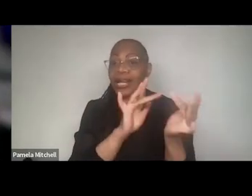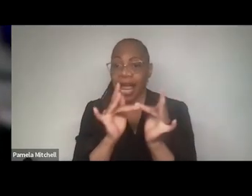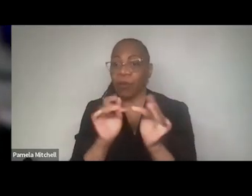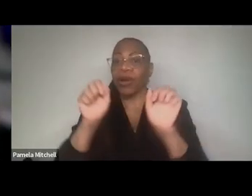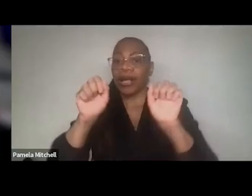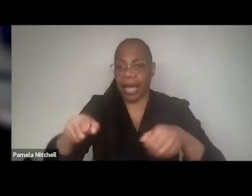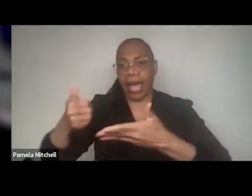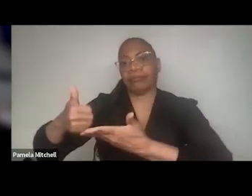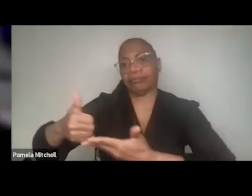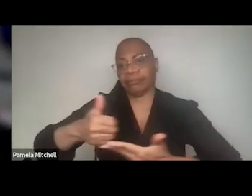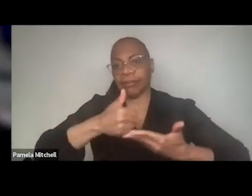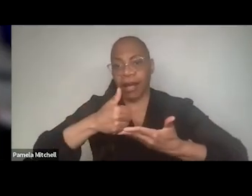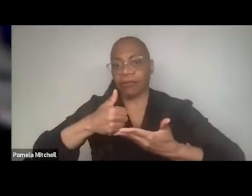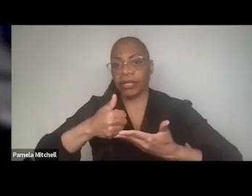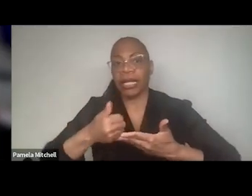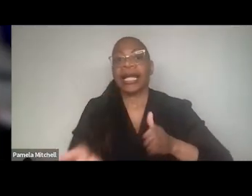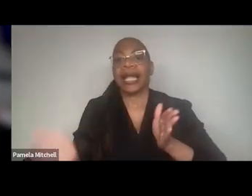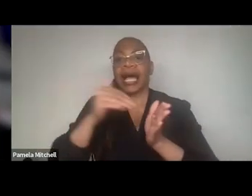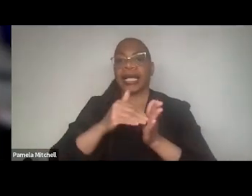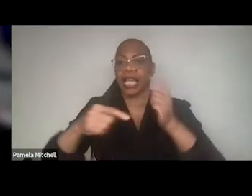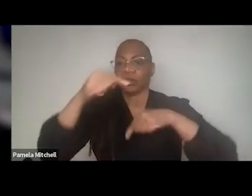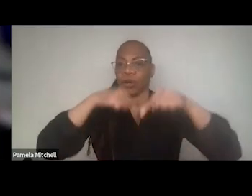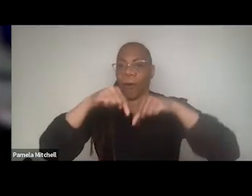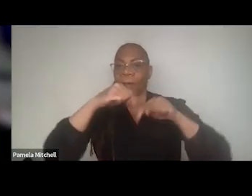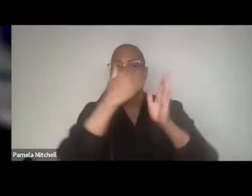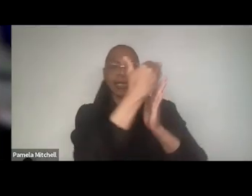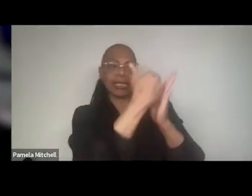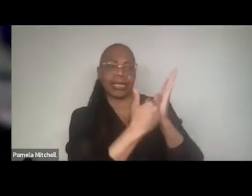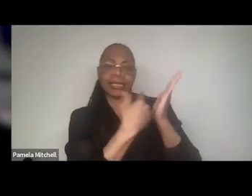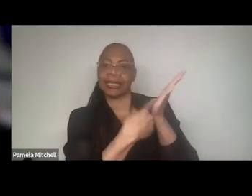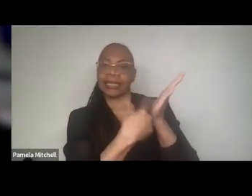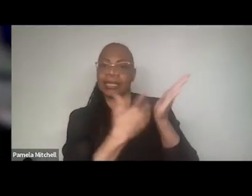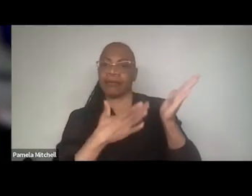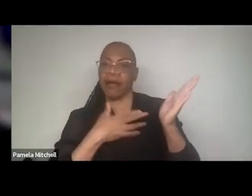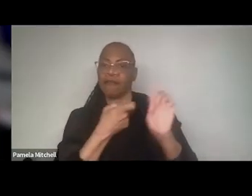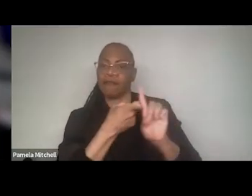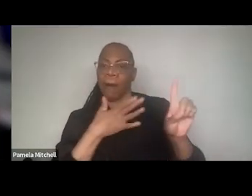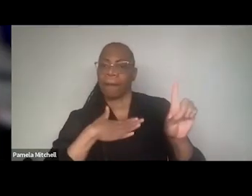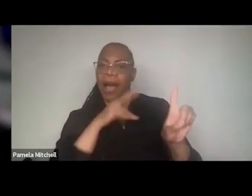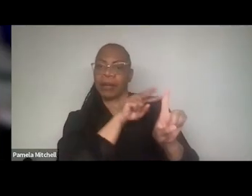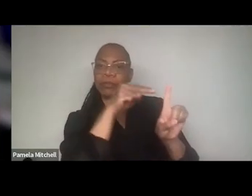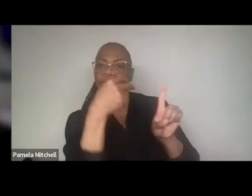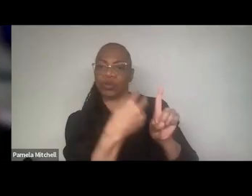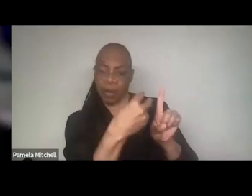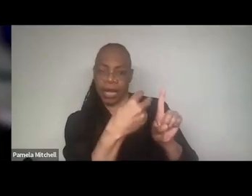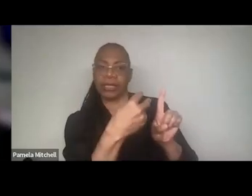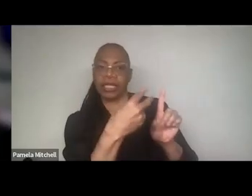Ahora, solo para revisar las listas y hablar sobre esto desde mi perspectiva cuando hablo con alguien, ¿a qué categorías presto atención?